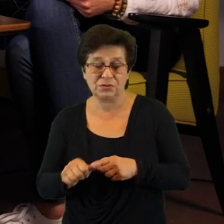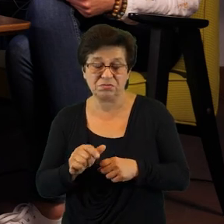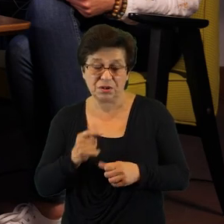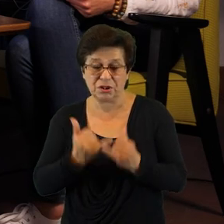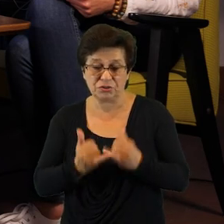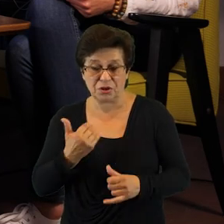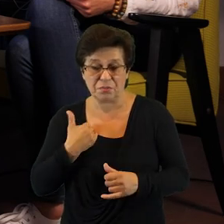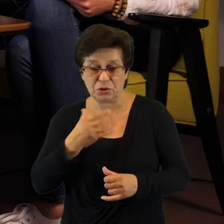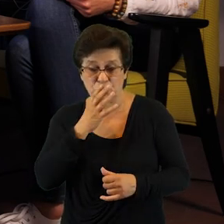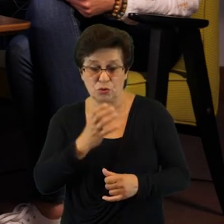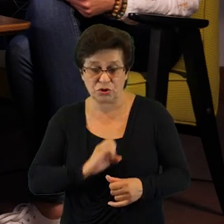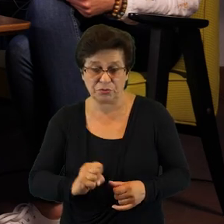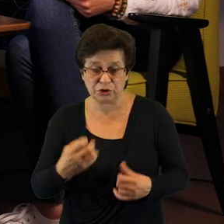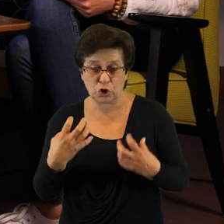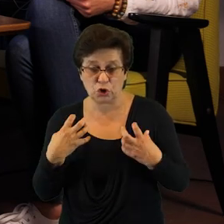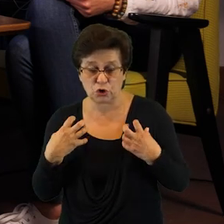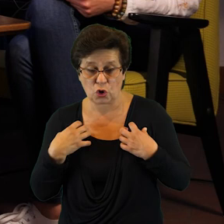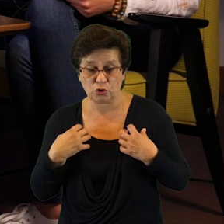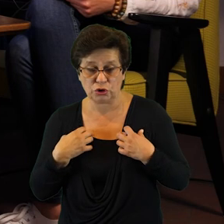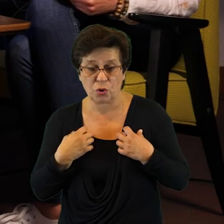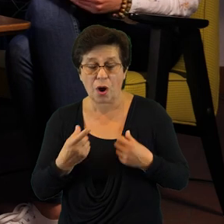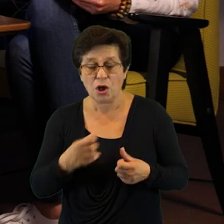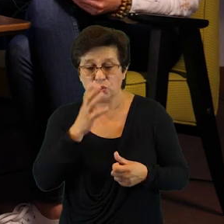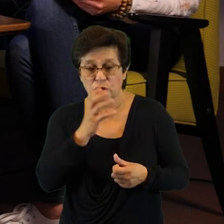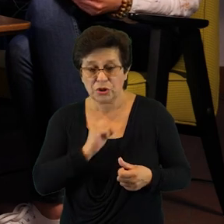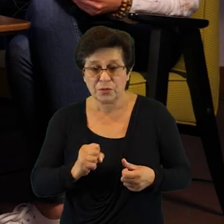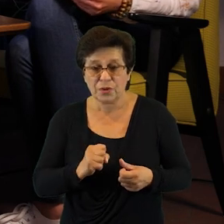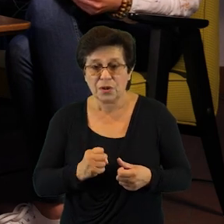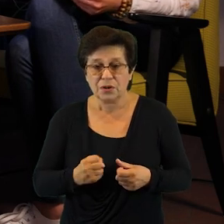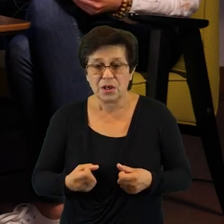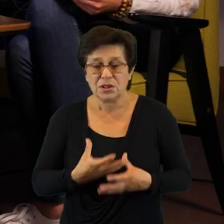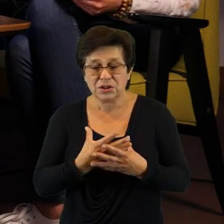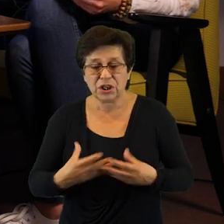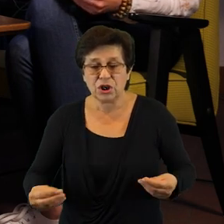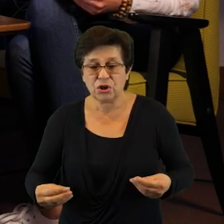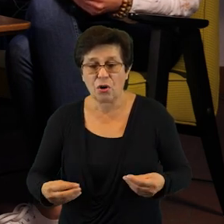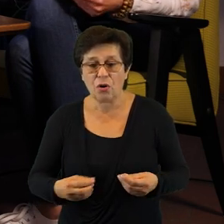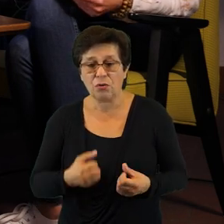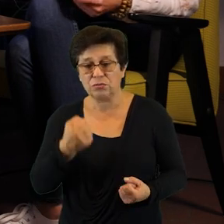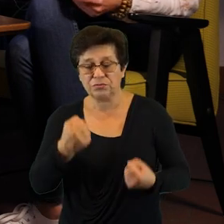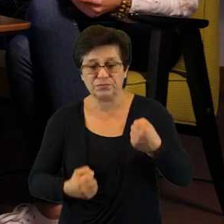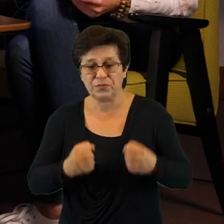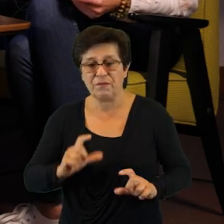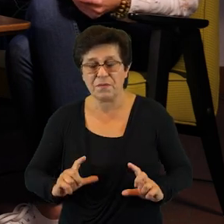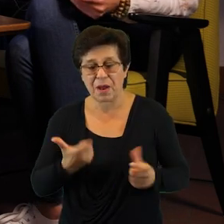a zginął tragicznie w wypadku samochodowym pod Oborami, to zostałby przywódcą